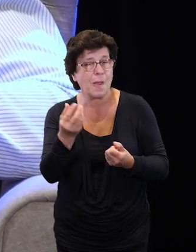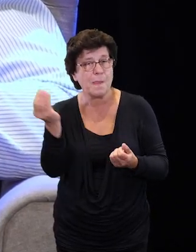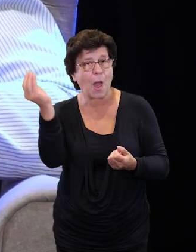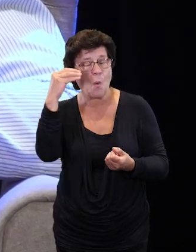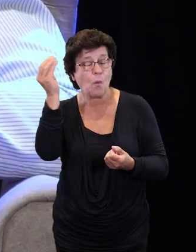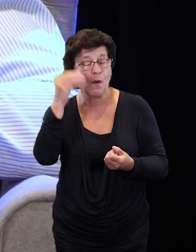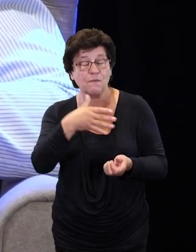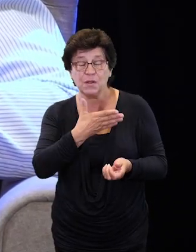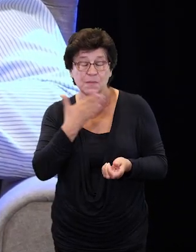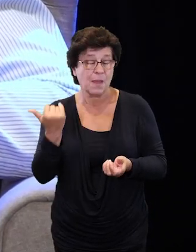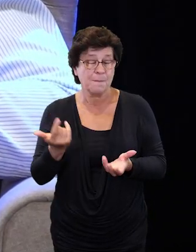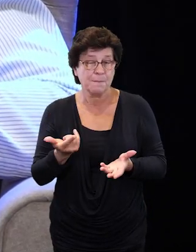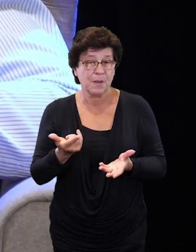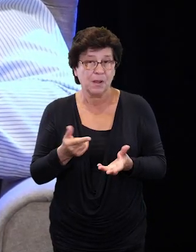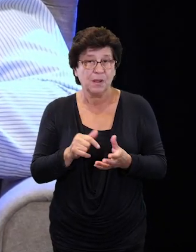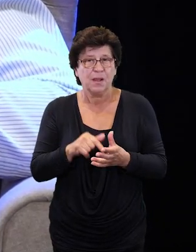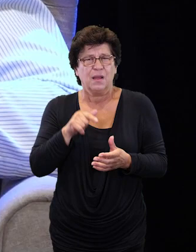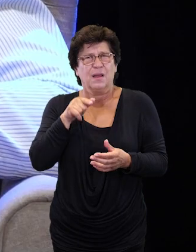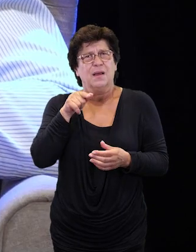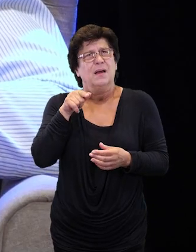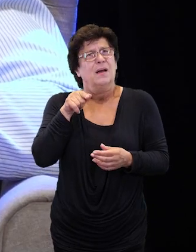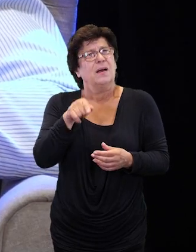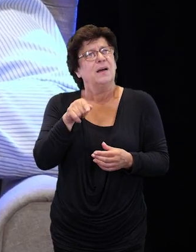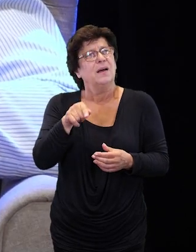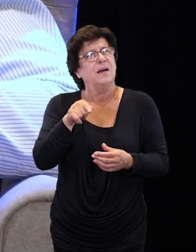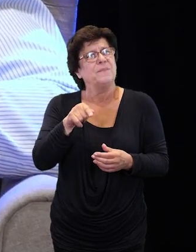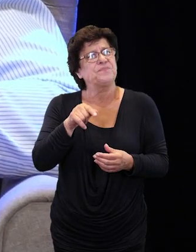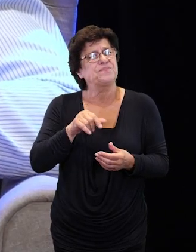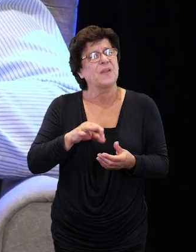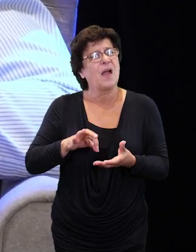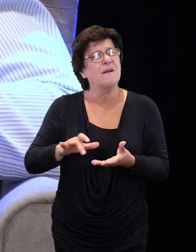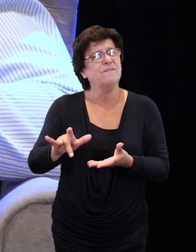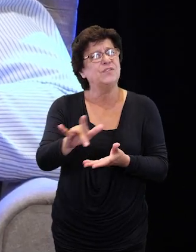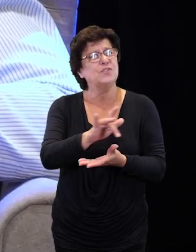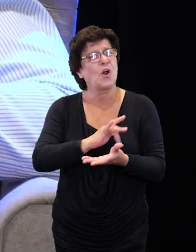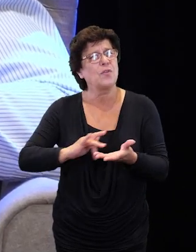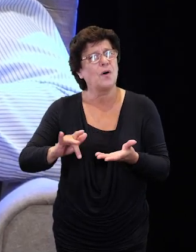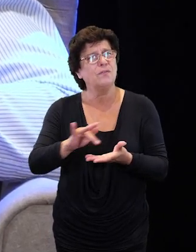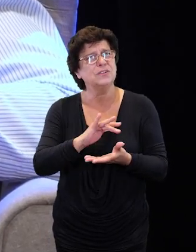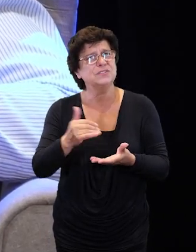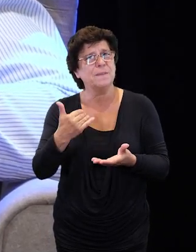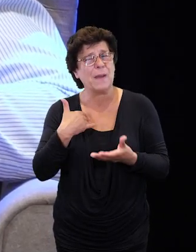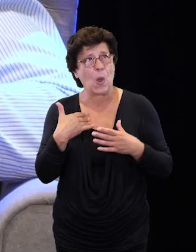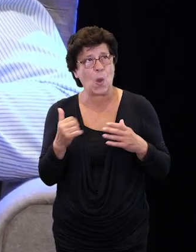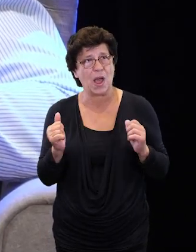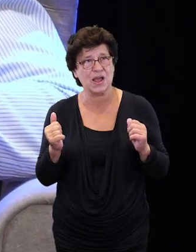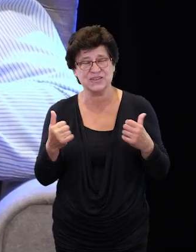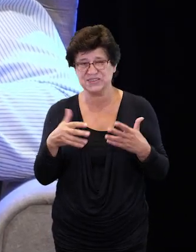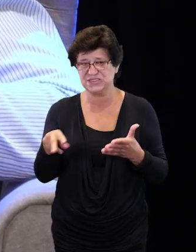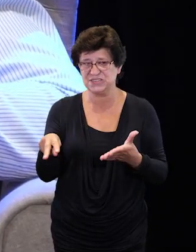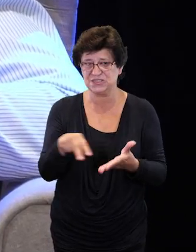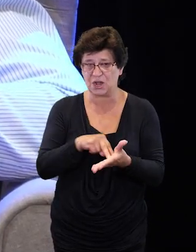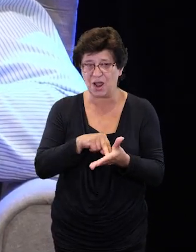Mnie się wydaje, że był w środowisku taki trochę strach przed tym, że ktoś się wychyli i coś źle powie